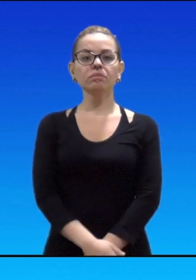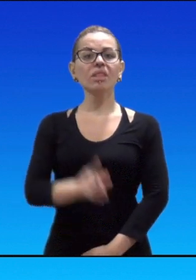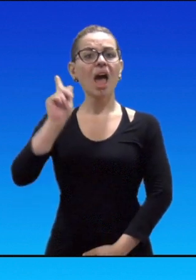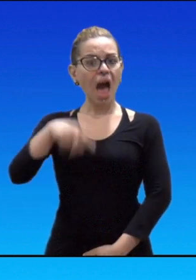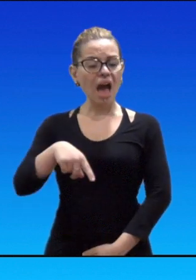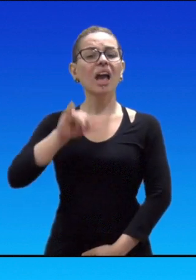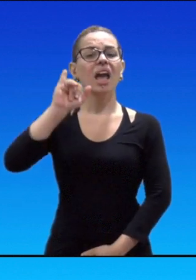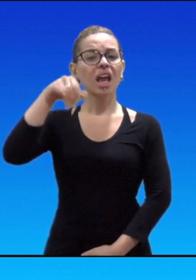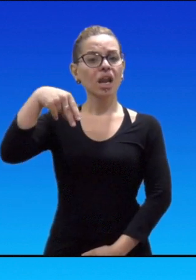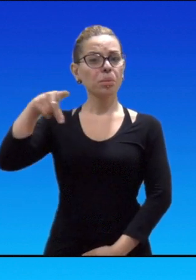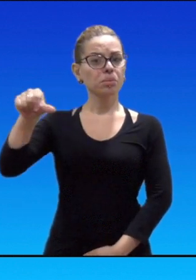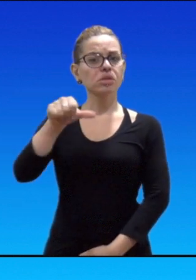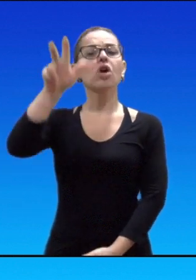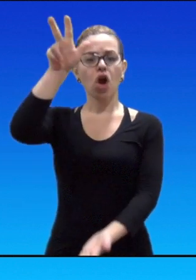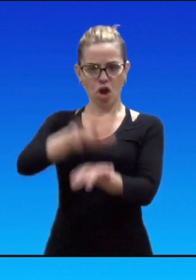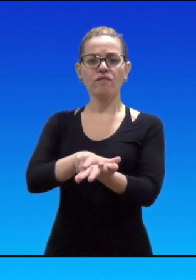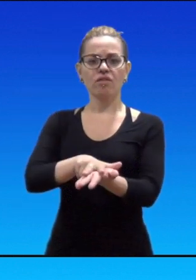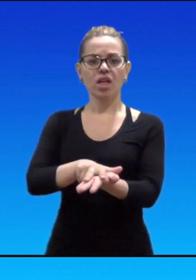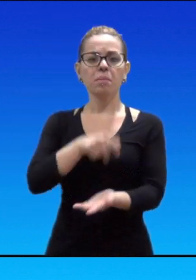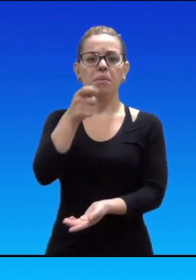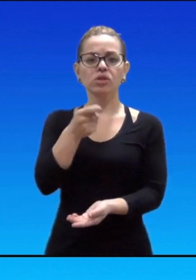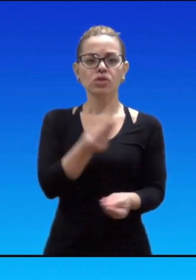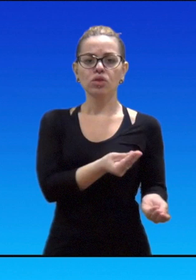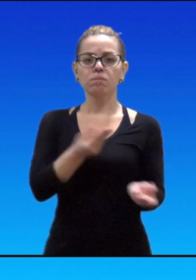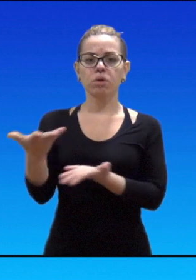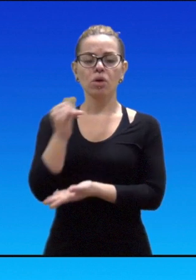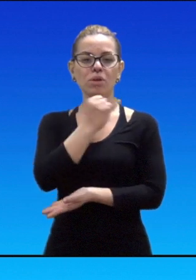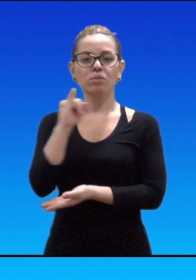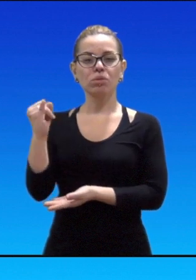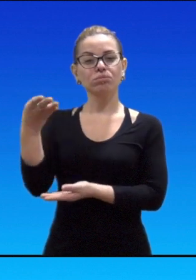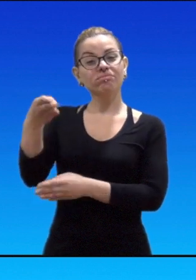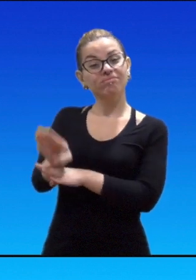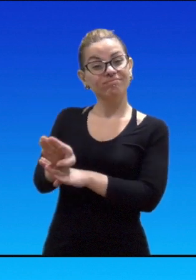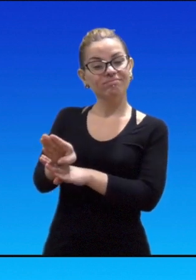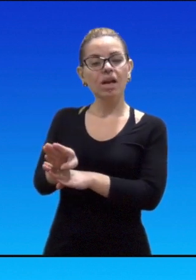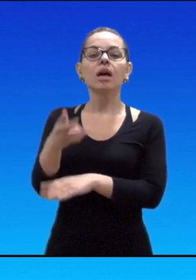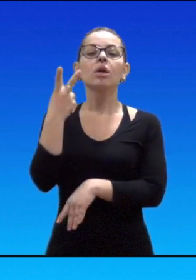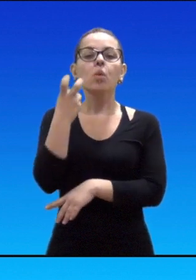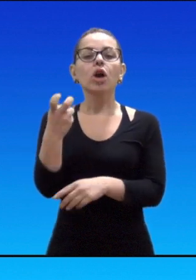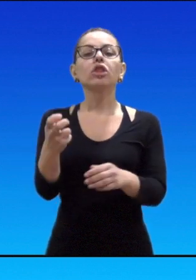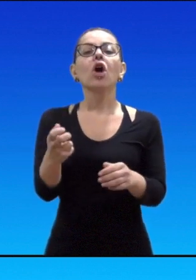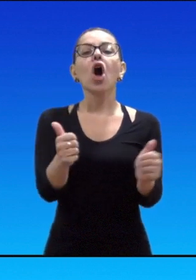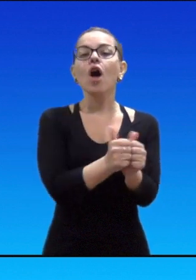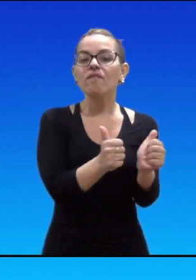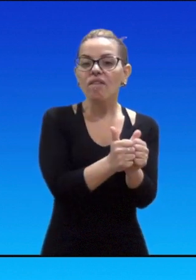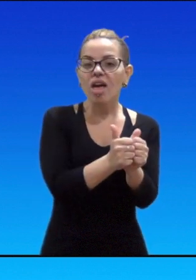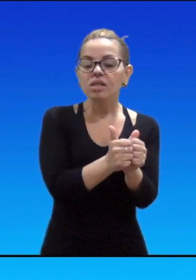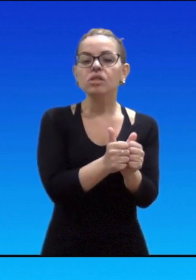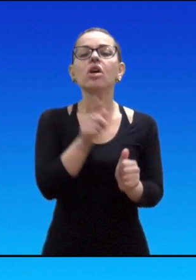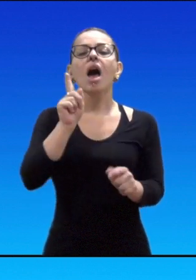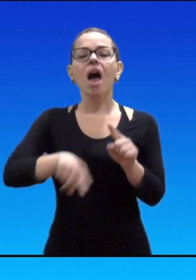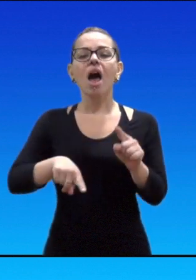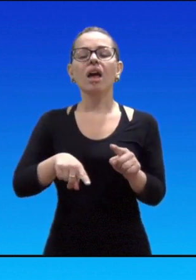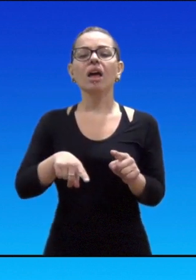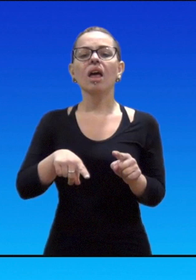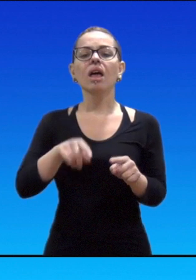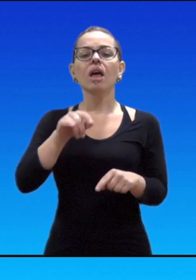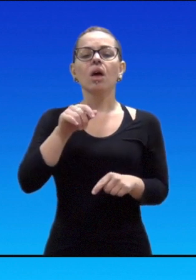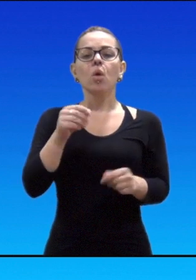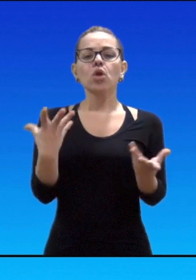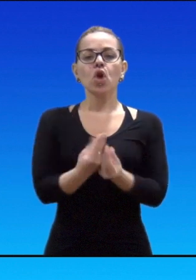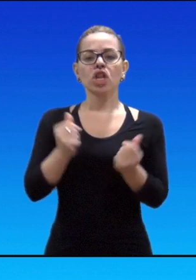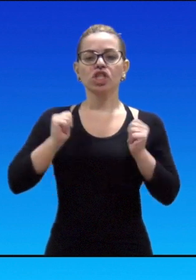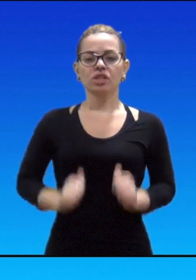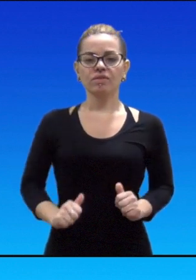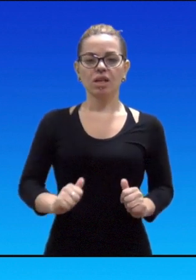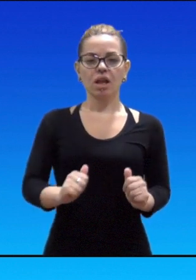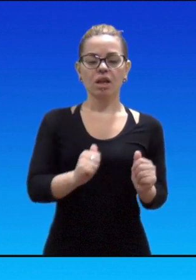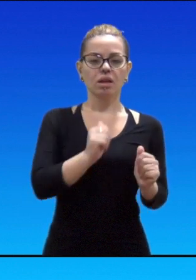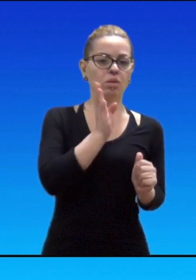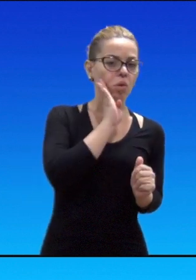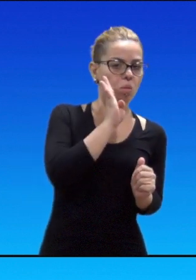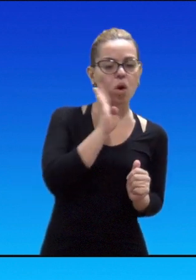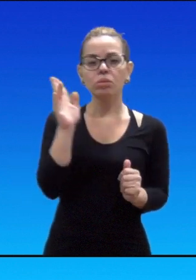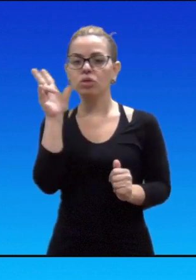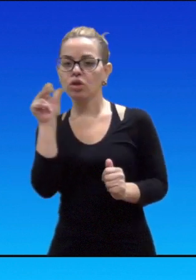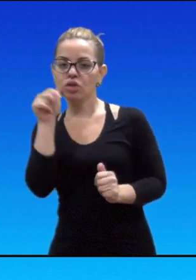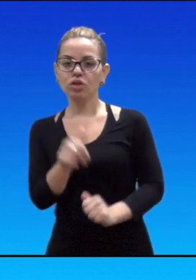L'INPS conferma anche l'estensione della pensione di reversibilità anche alle unioni civili e alle coppie di fatto.